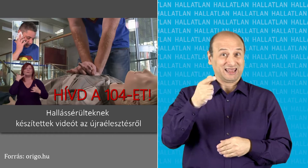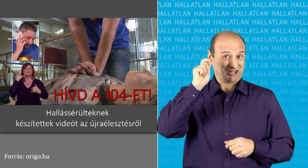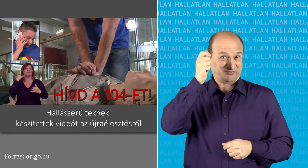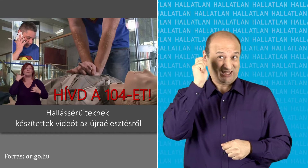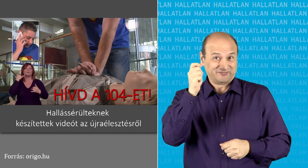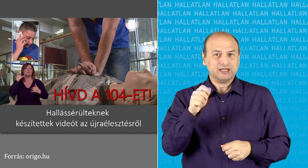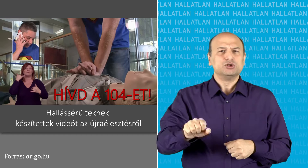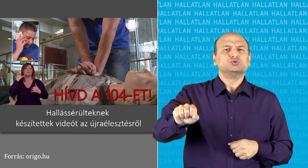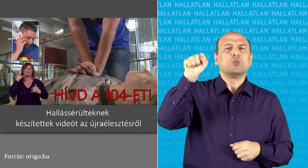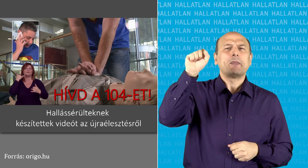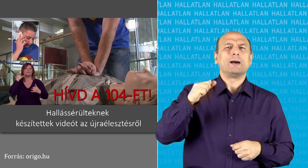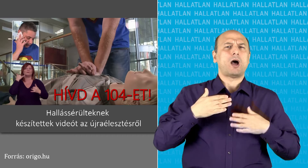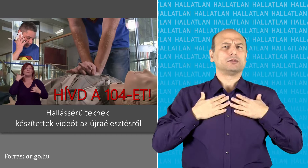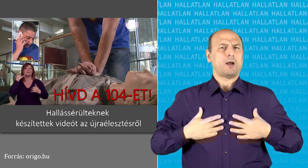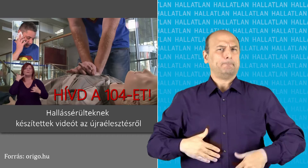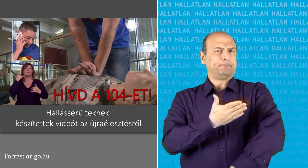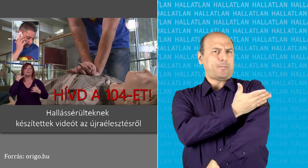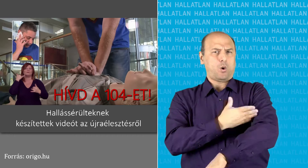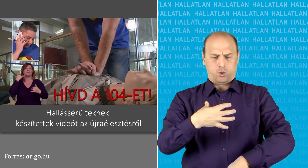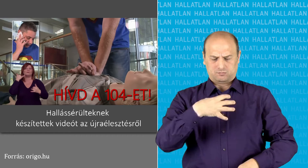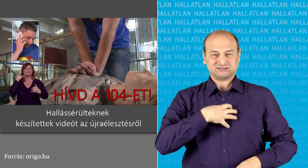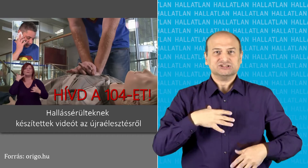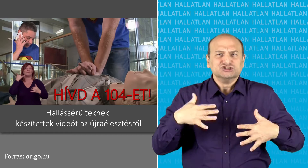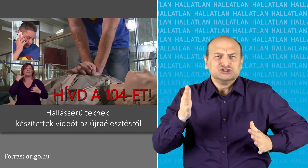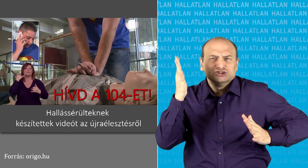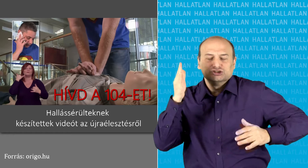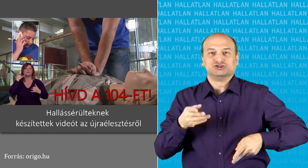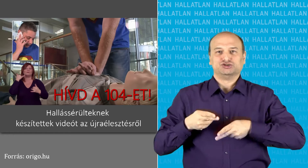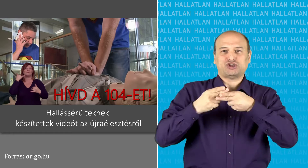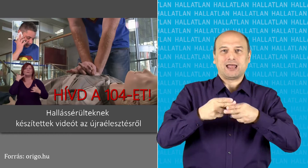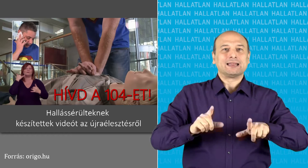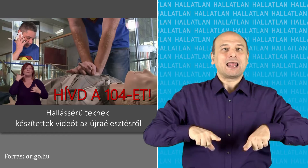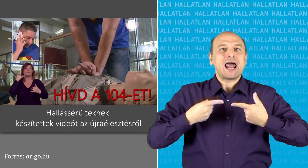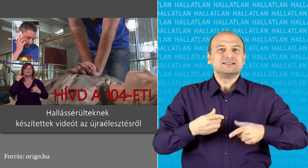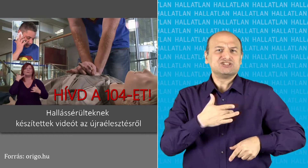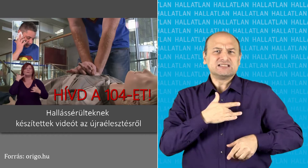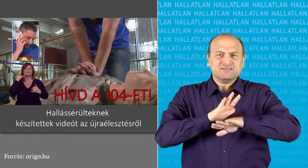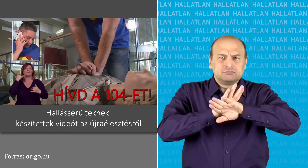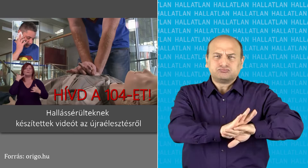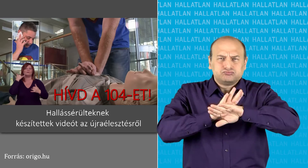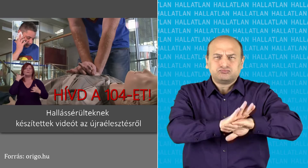de két Superman-pólós férfi szakszerű szívmasszázsba kezd,